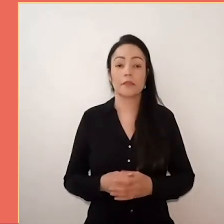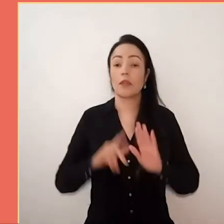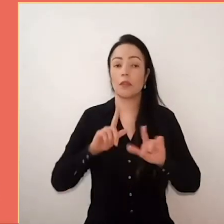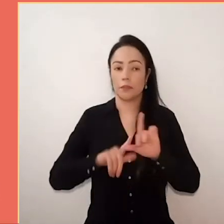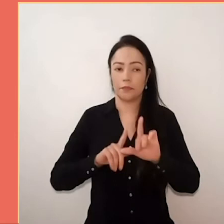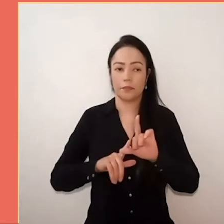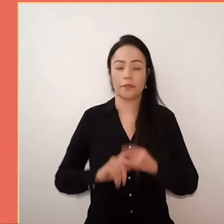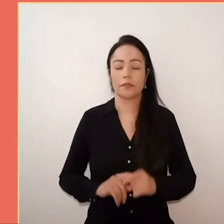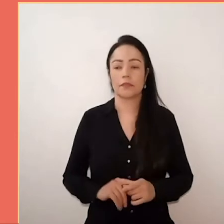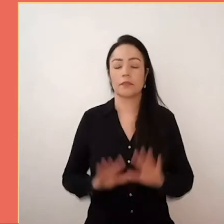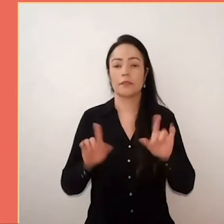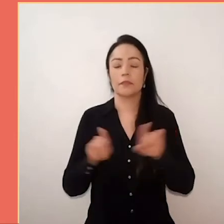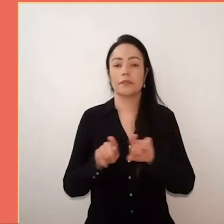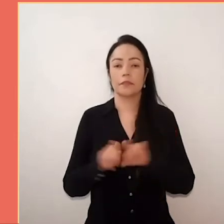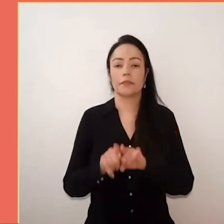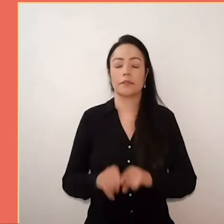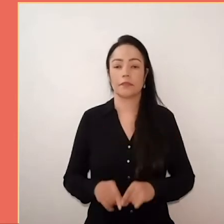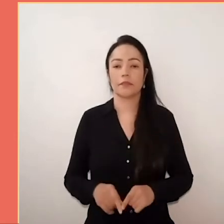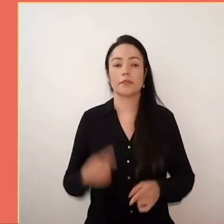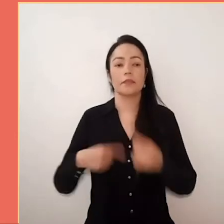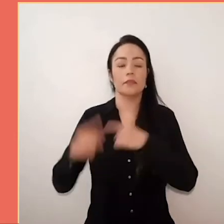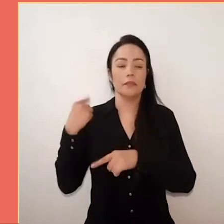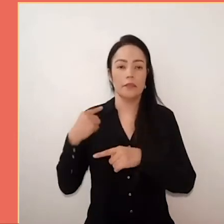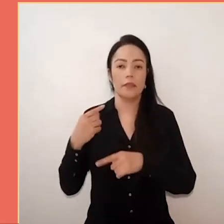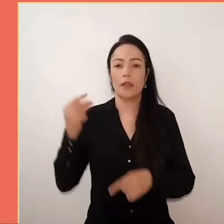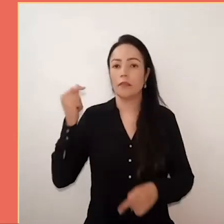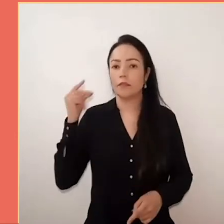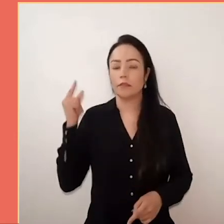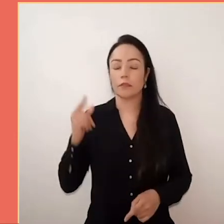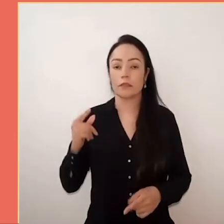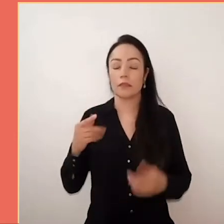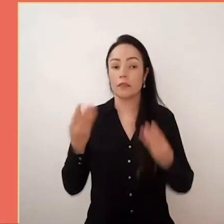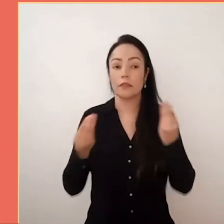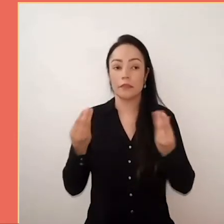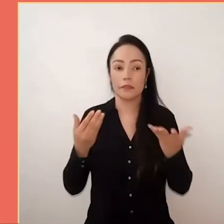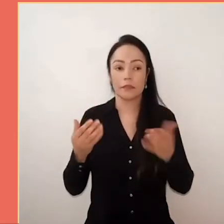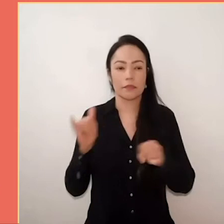Mas é também retrógrado, antigo, do ponto de vista da estratégia política.